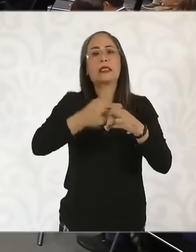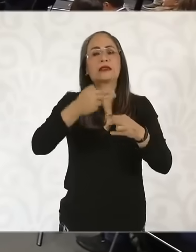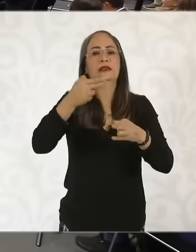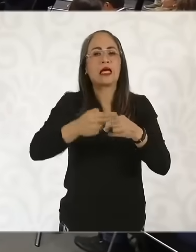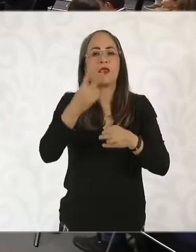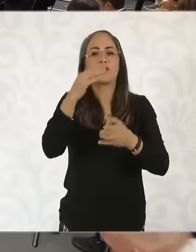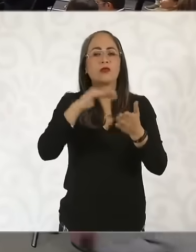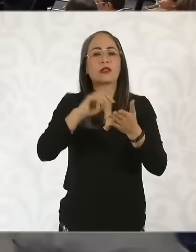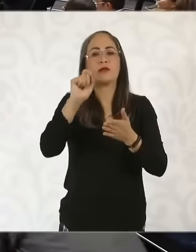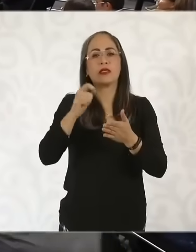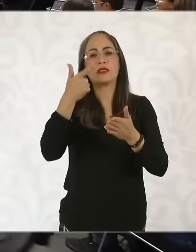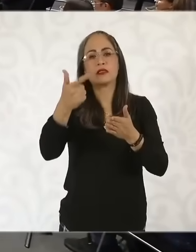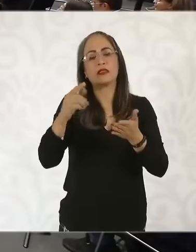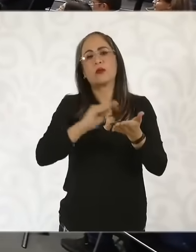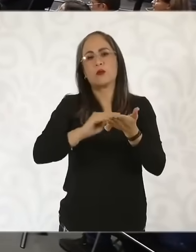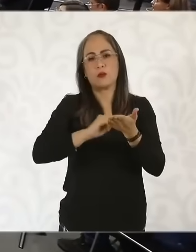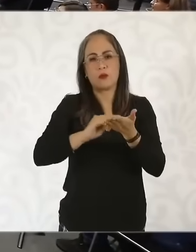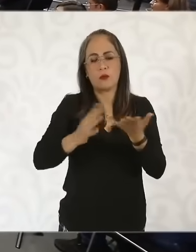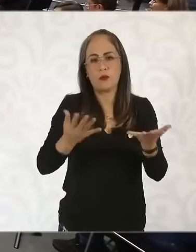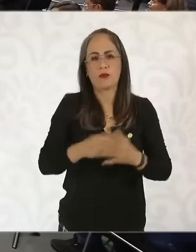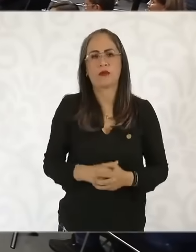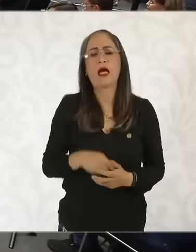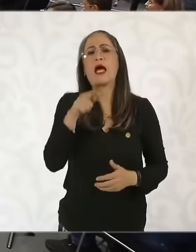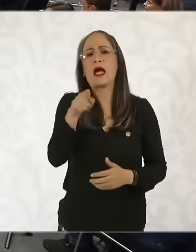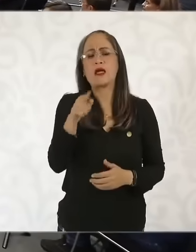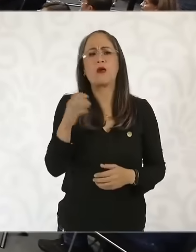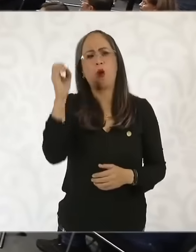preguntarle ya nada más su opinión pues sobre todo esto que ha estado ocurriendo con Carla Estrella.